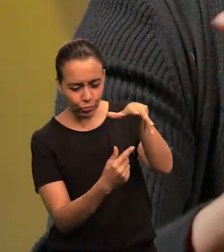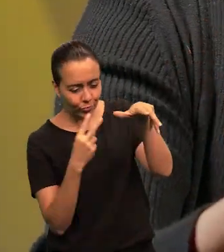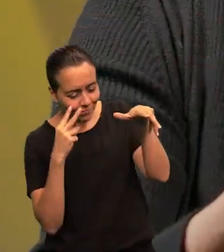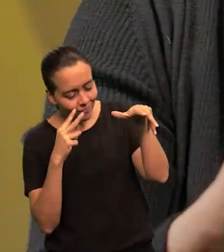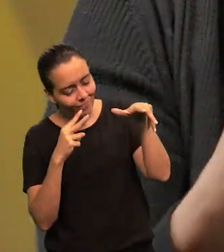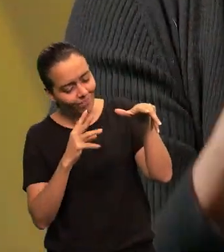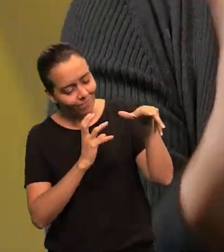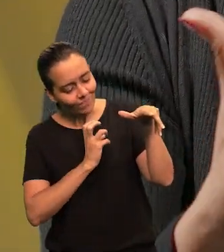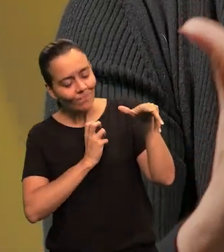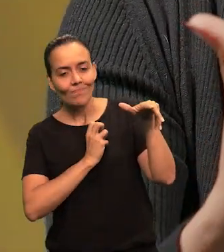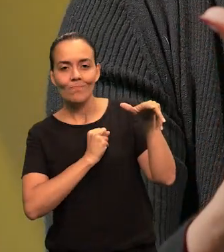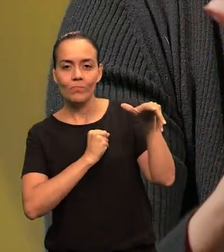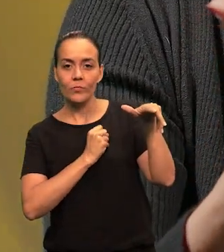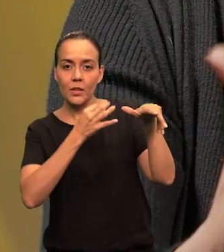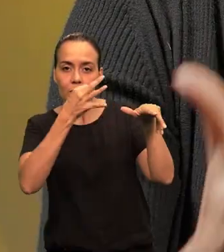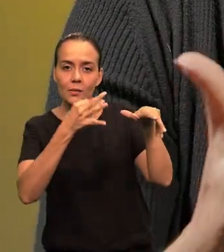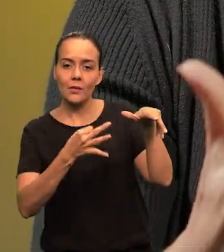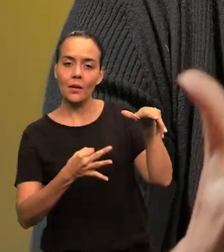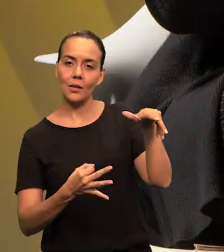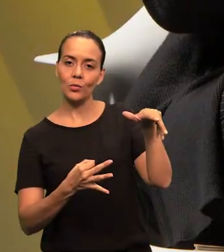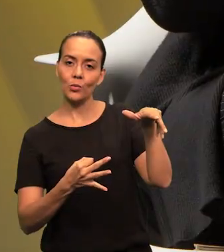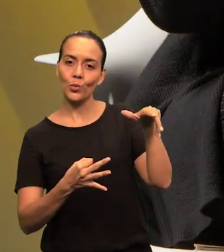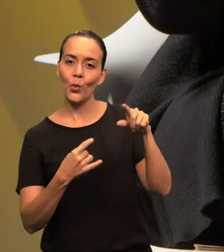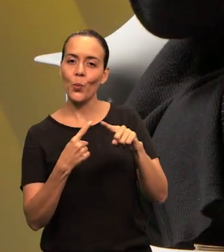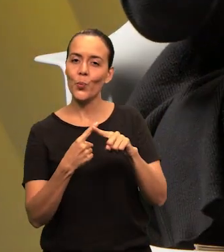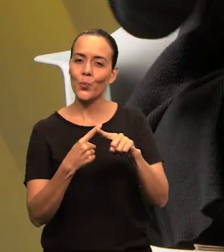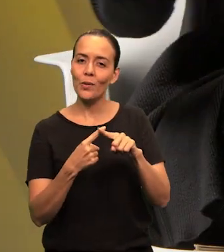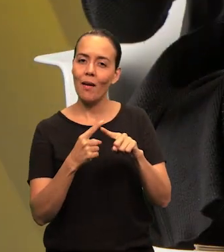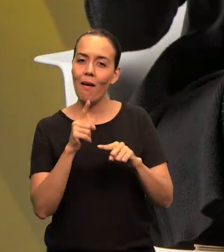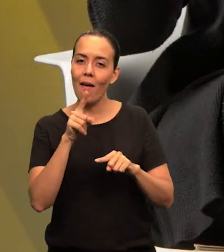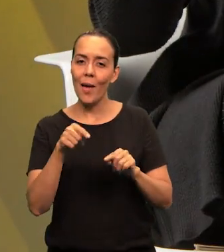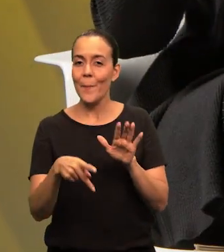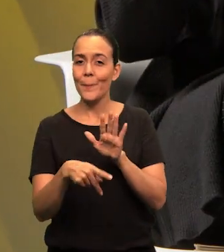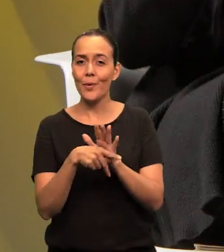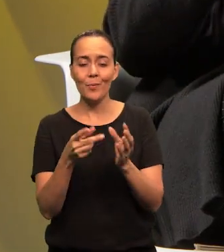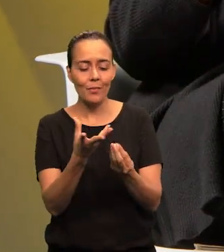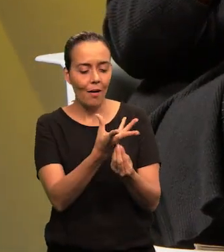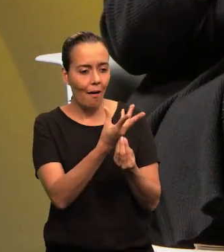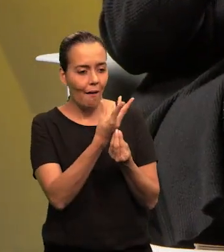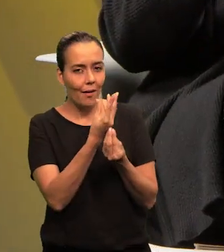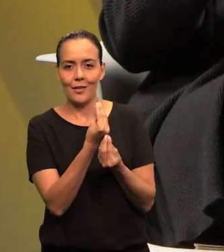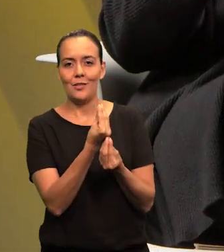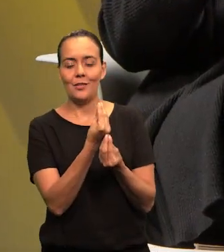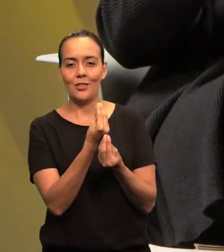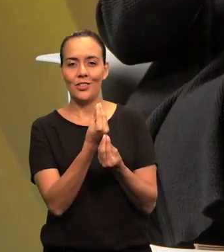Você, quando vê o mundo, de verdade, você é tomado por uma criação artística, por exemplo,